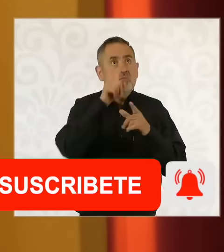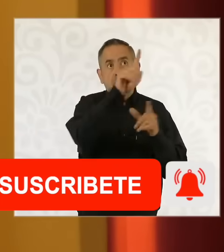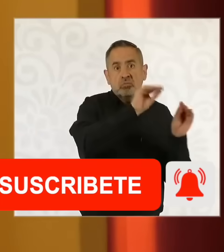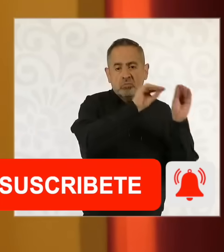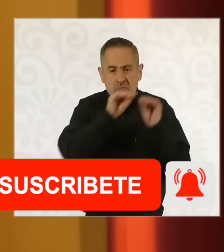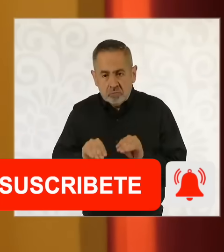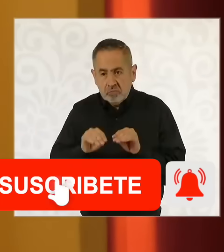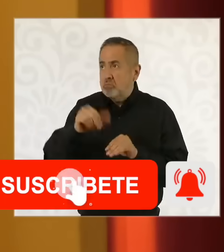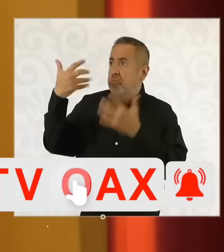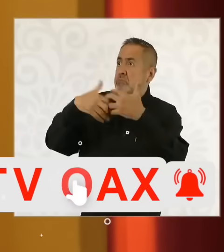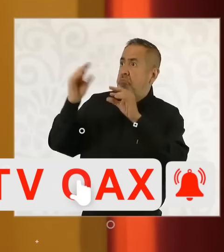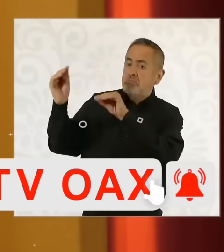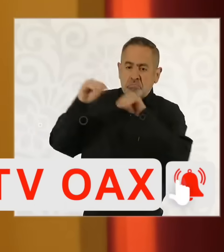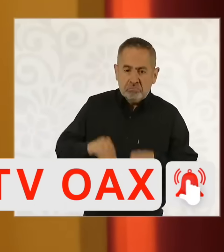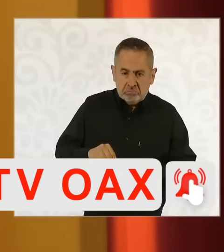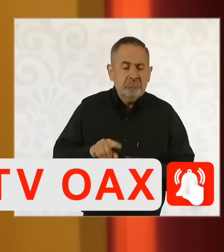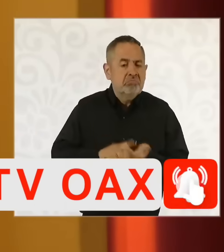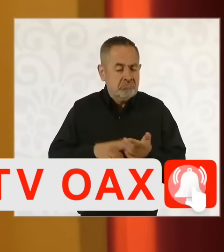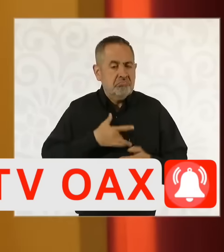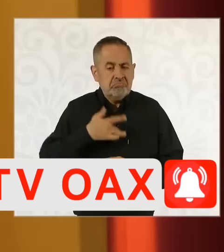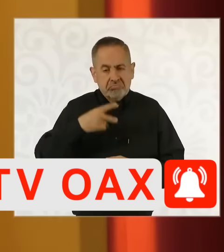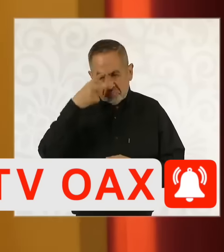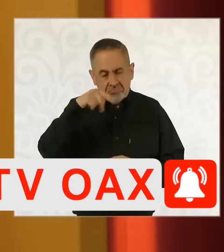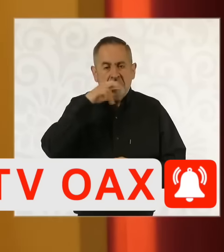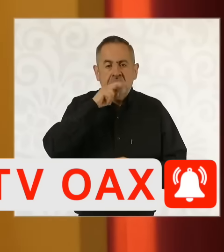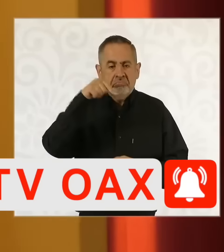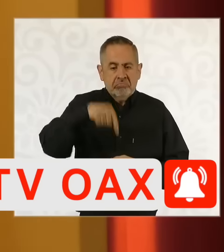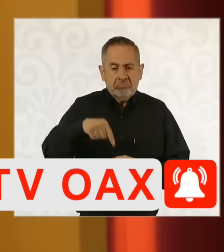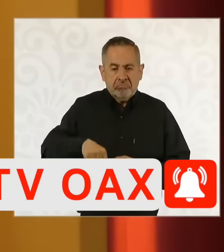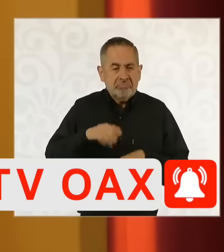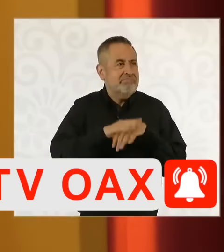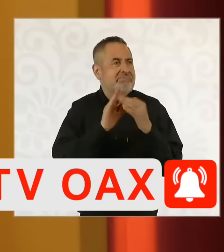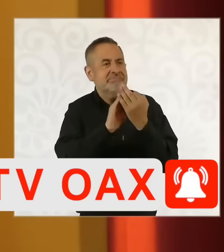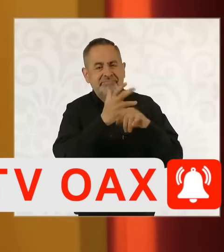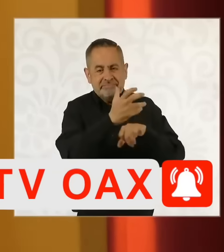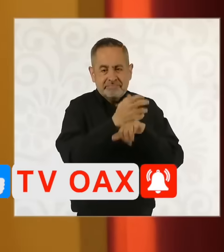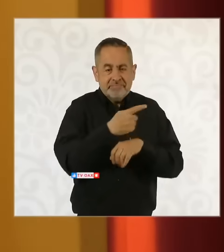a las empresas estadounidenses a fabricar productos cerca de casa eso pone un enfoque